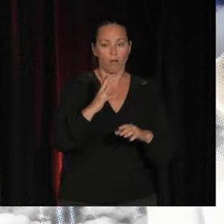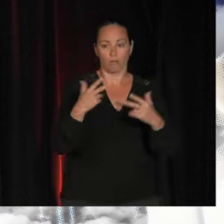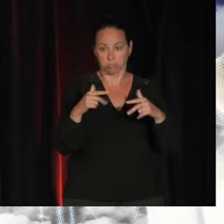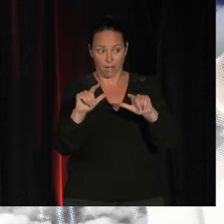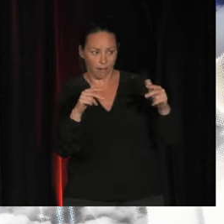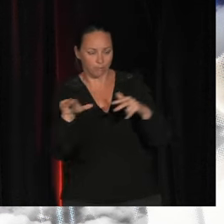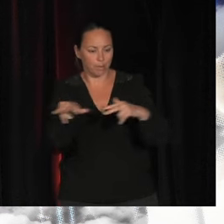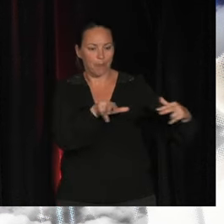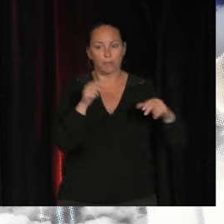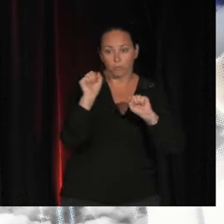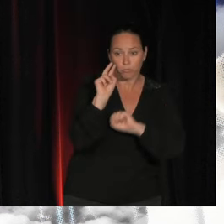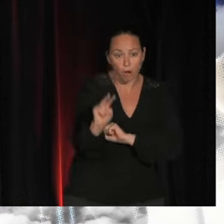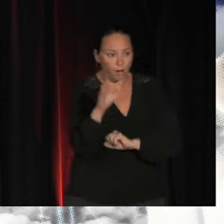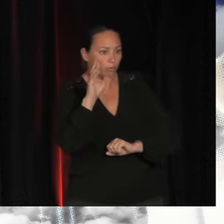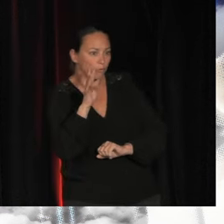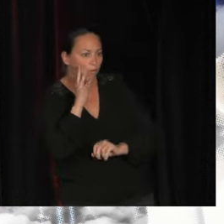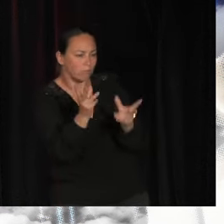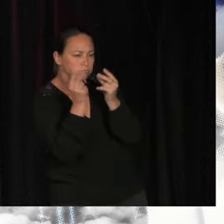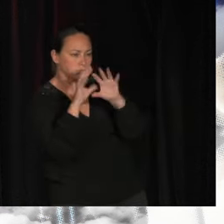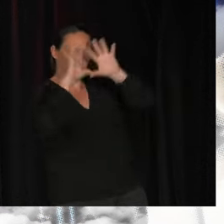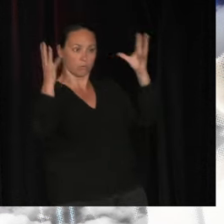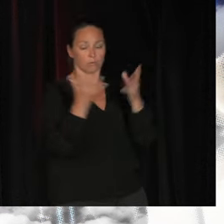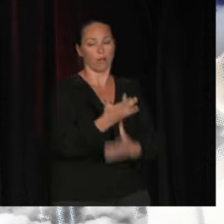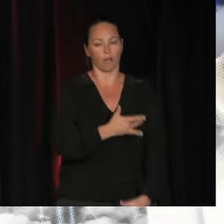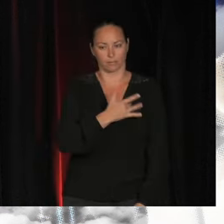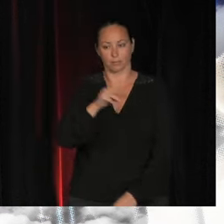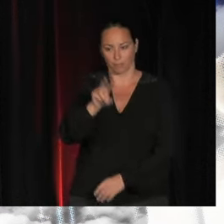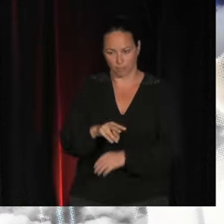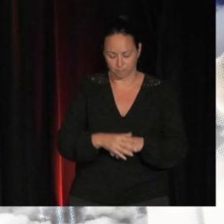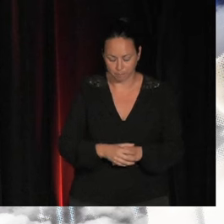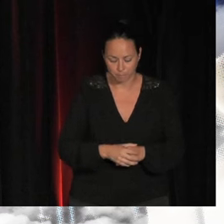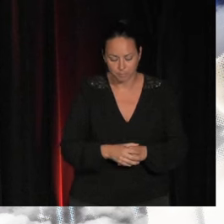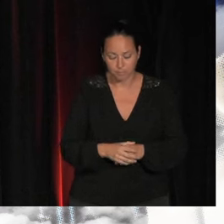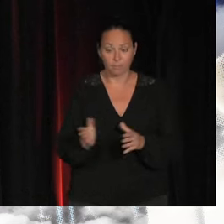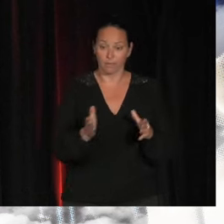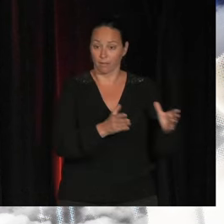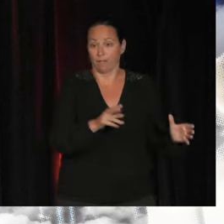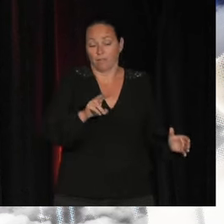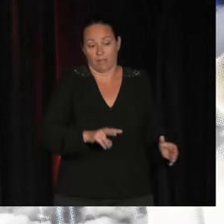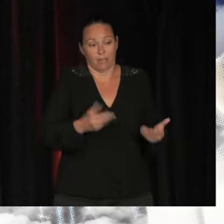Et c'est super intéressant de les écouter nous parler du truc. Bref, c'est vrai qu'aujourd'hui où on nous sort des annonces,